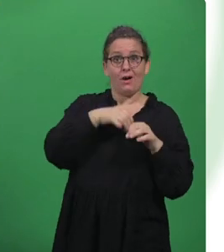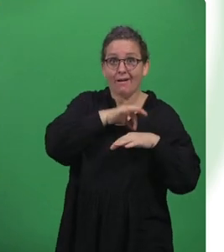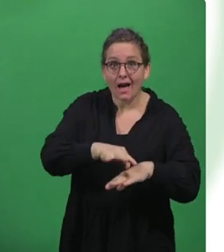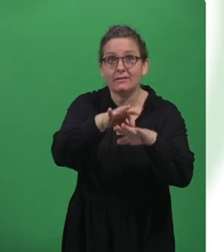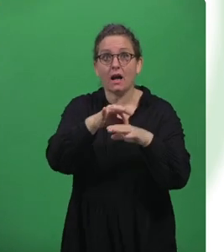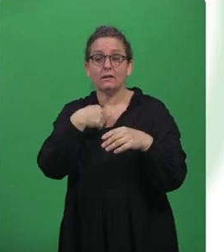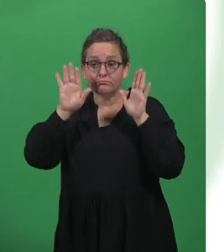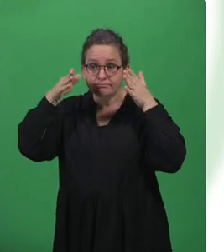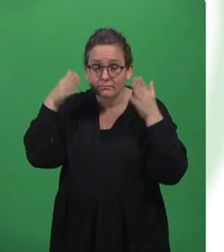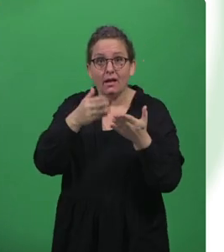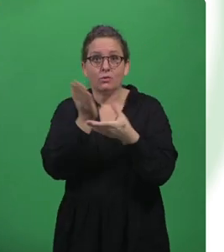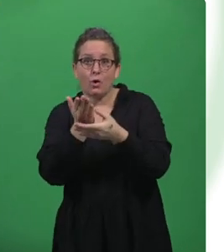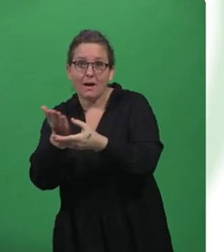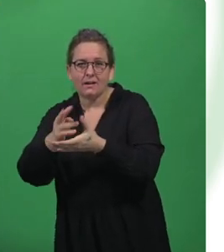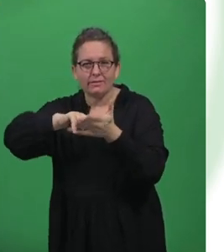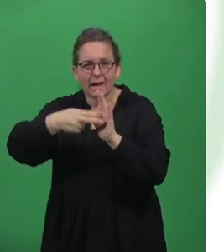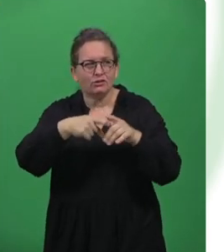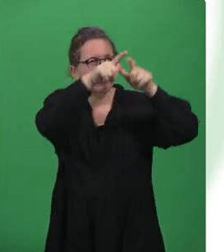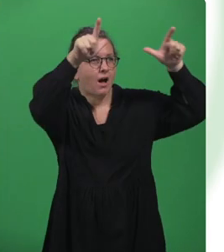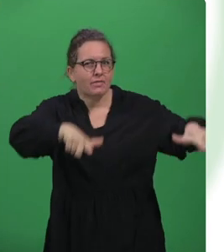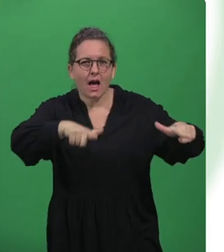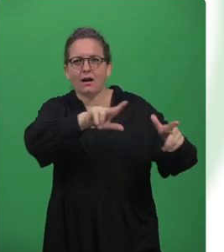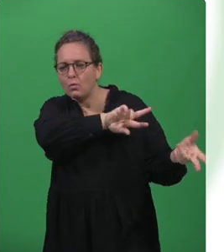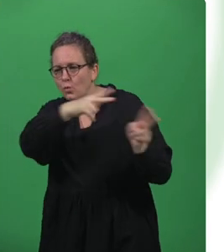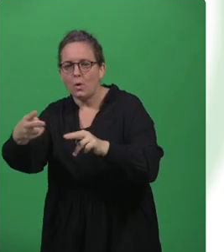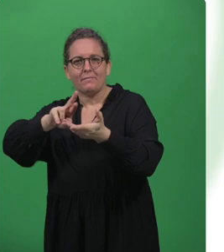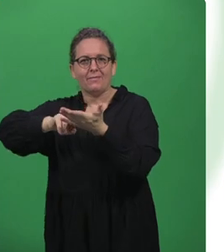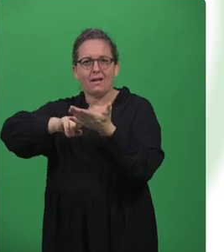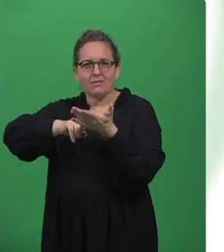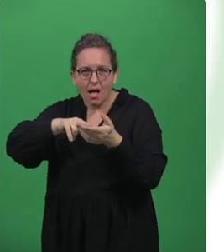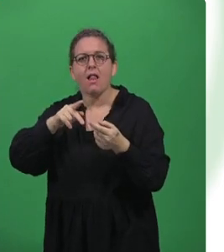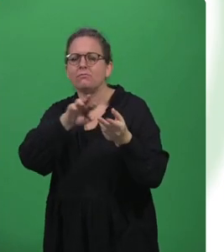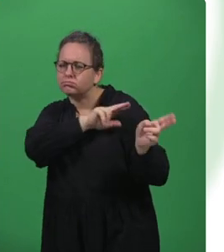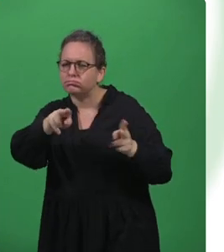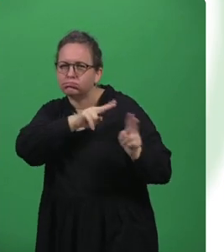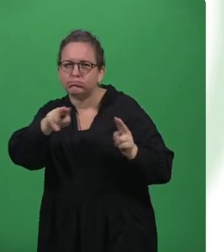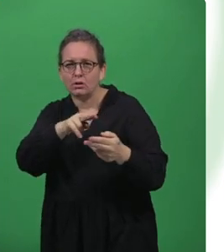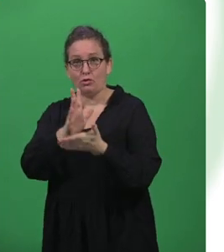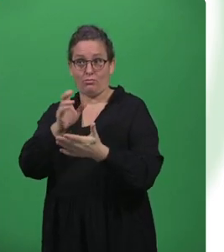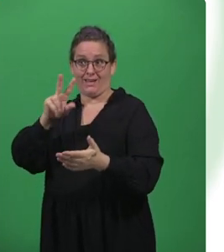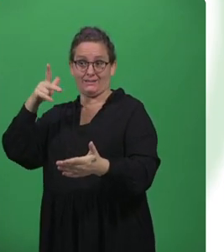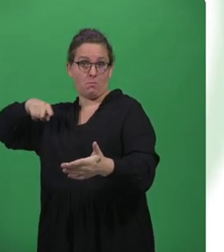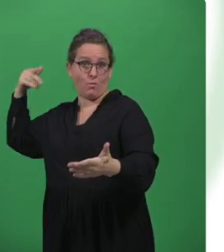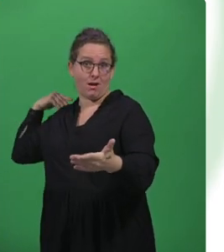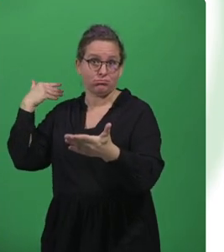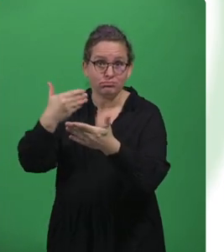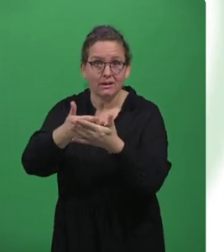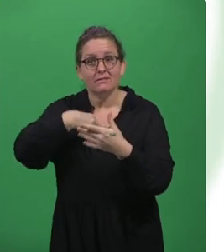von Anlagen zuständig. Ich strukturiere und verwalte sie. In nur 13 Monaten habe ich 30.000 Anlagen digitalisiert.